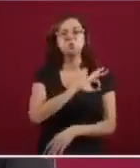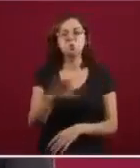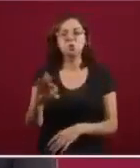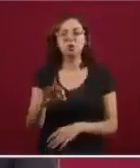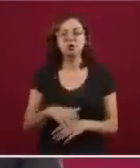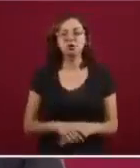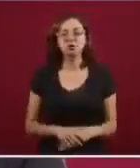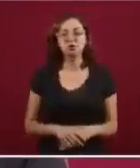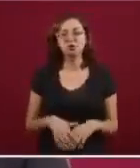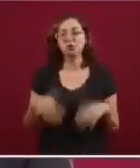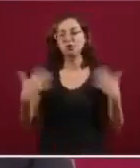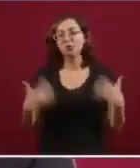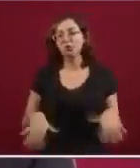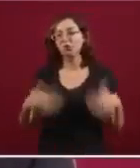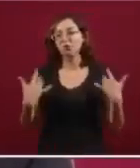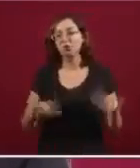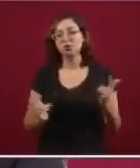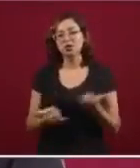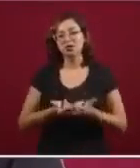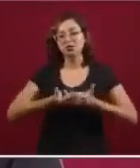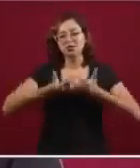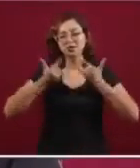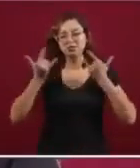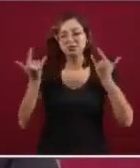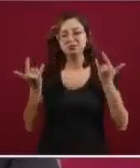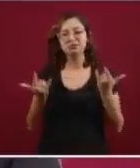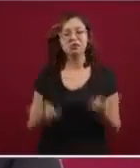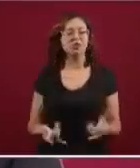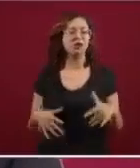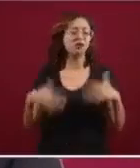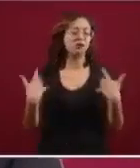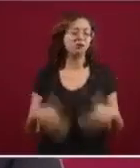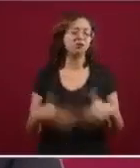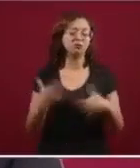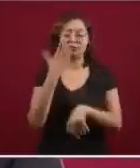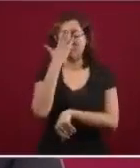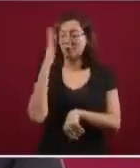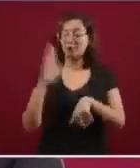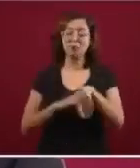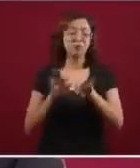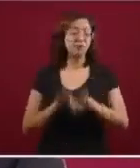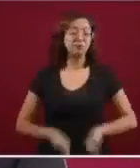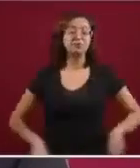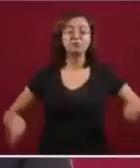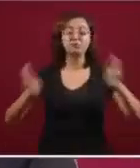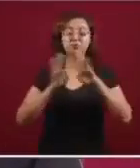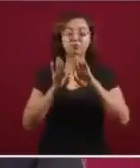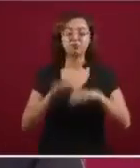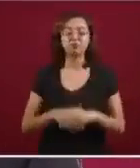un hecho histórico, importantísimo.